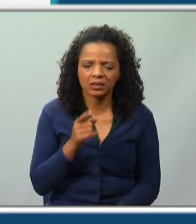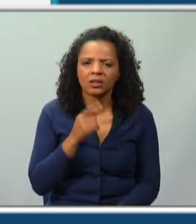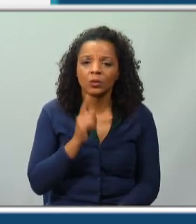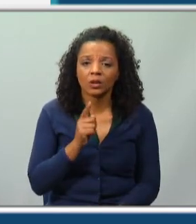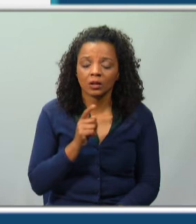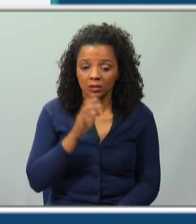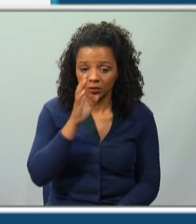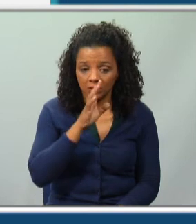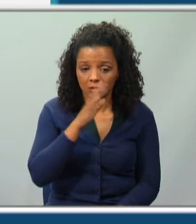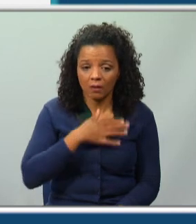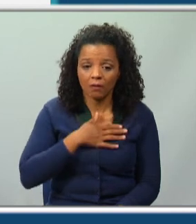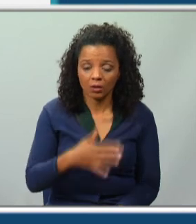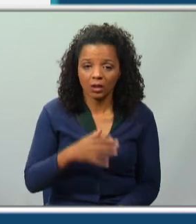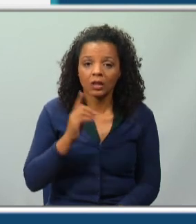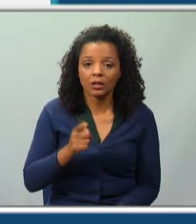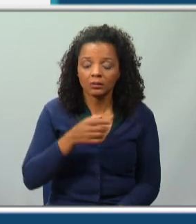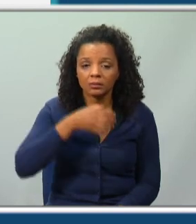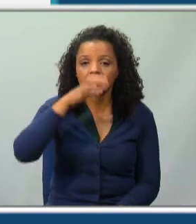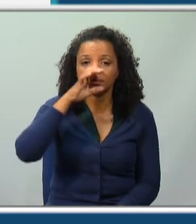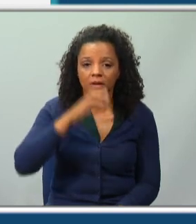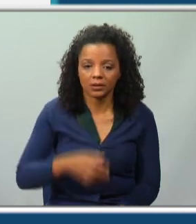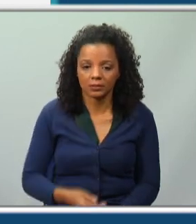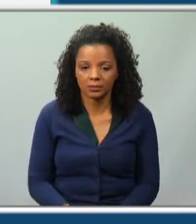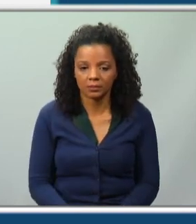cedo e o que quando nós temos vontade de te ver não é 早，我們什麼時候感覺見到你不是